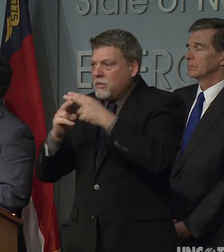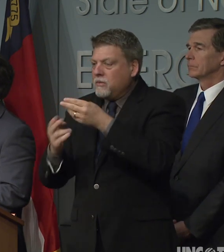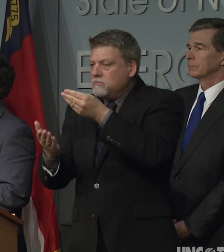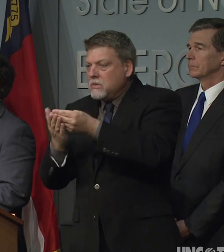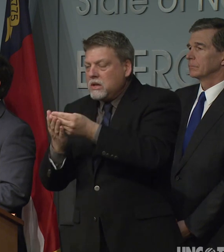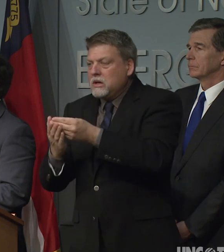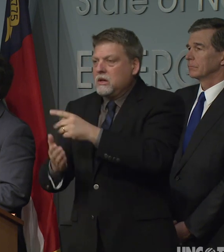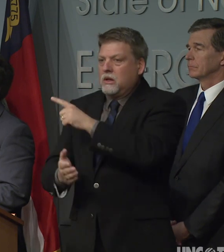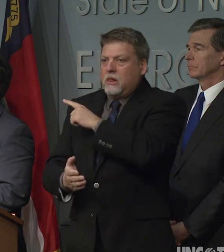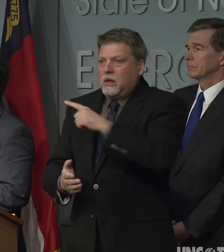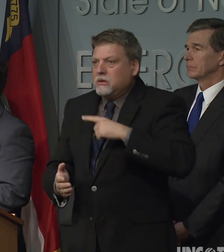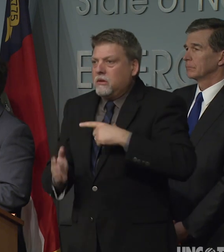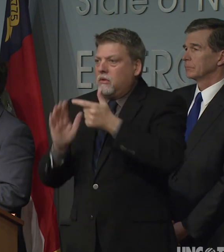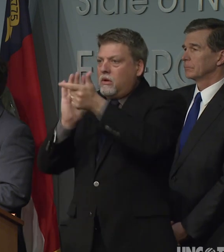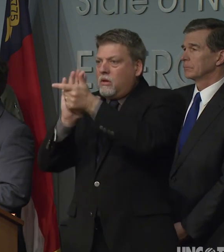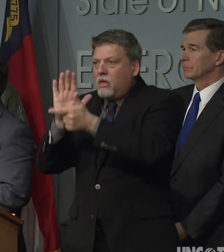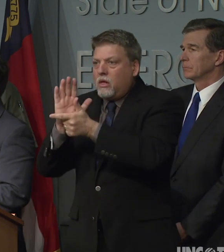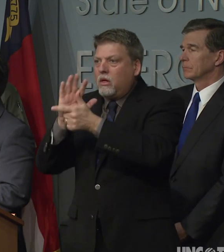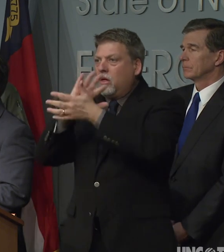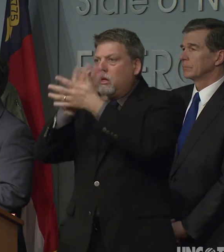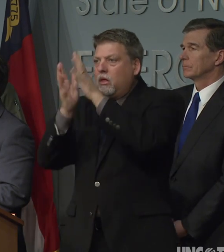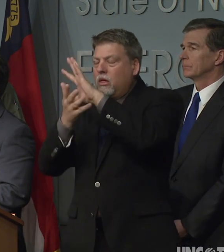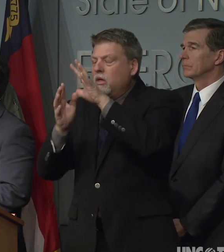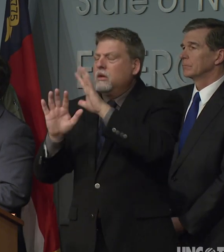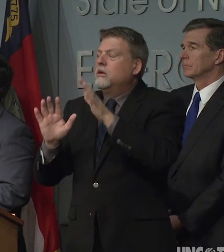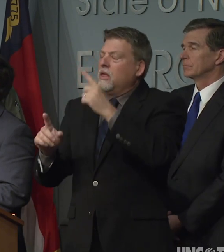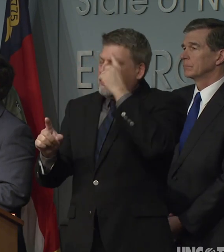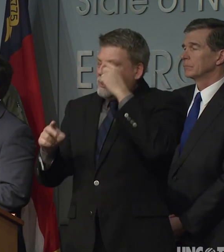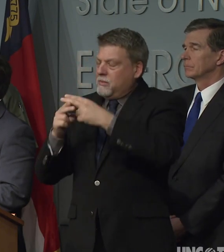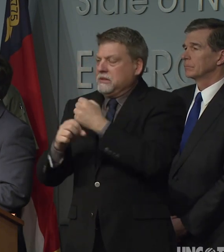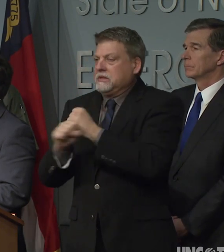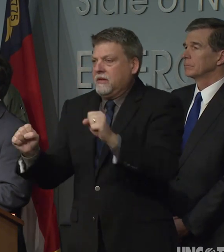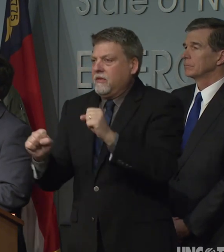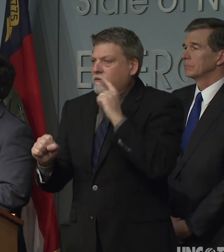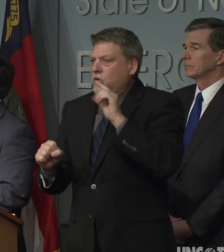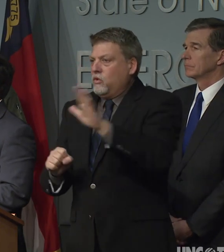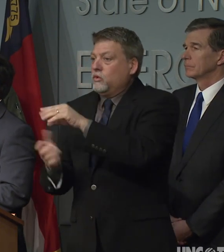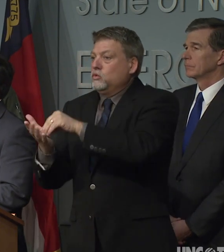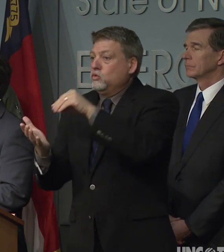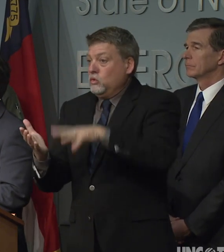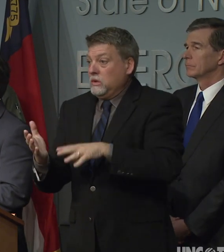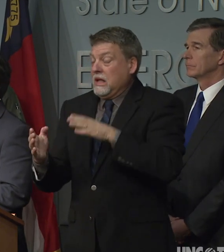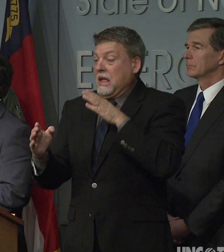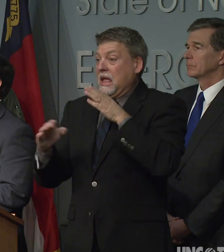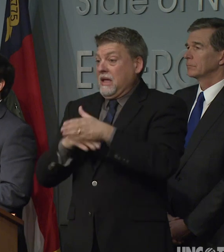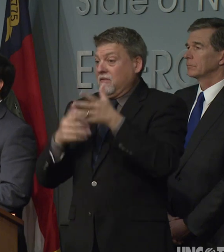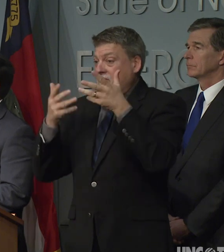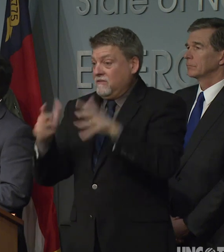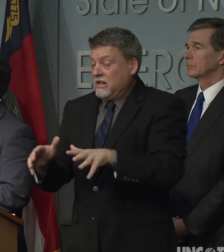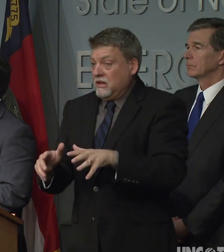nosotros preocupar, to sobre las repercusiones como cuando trabajamos cuando Moroak huracanes sacamos lo mejor para